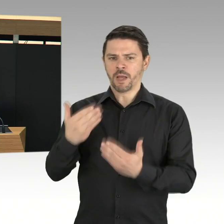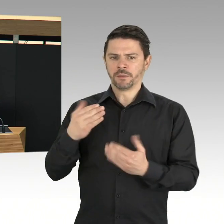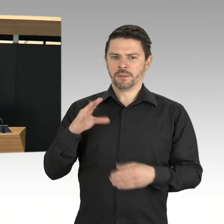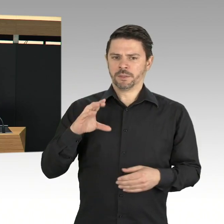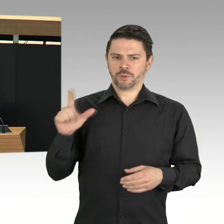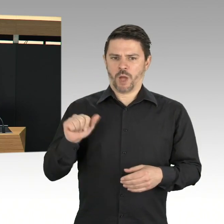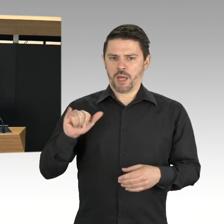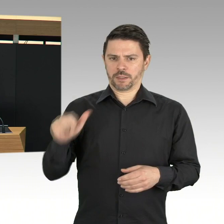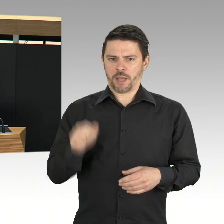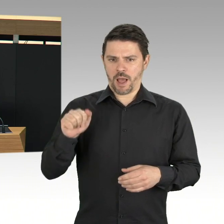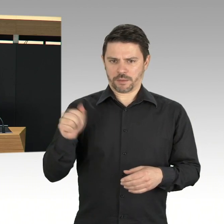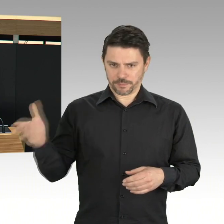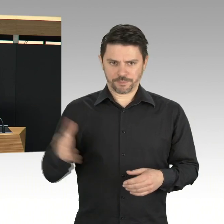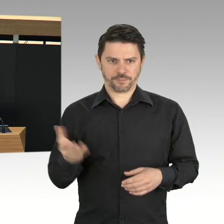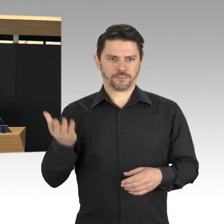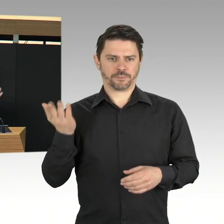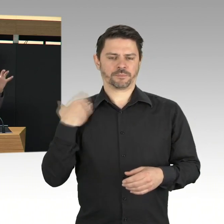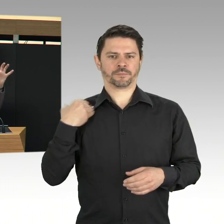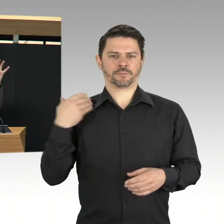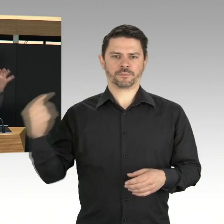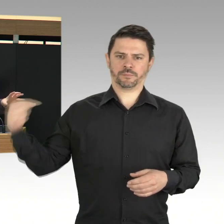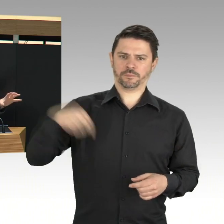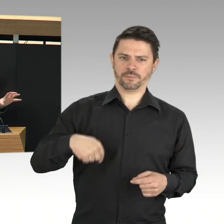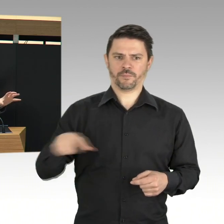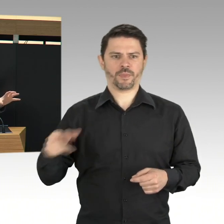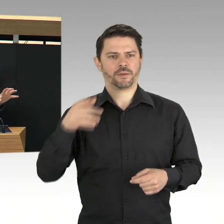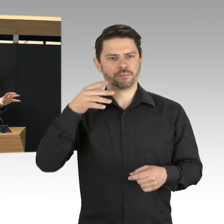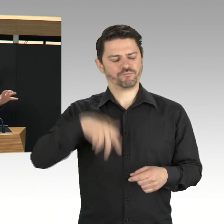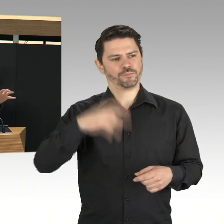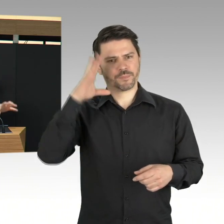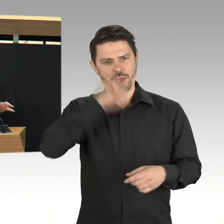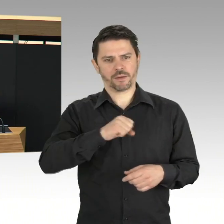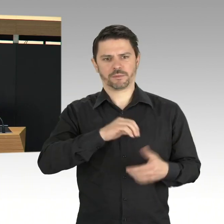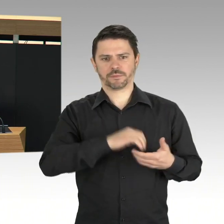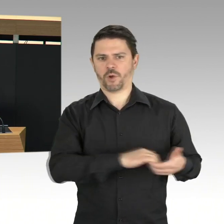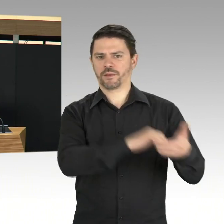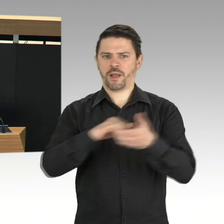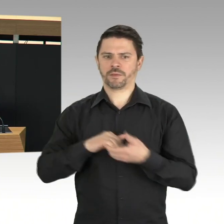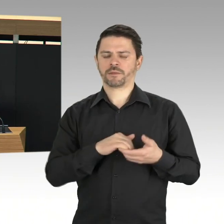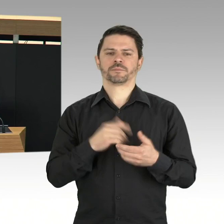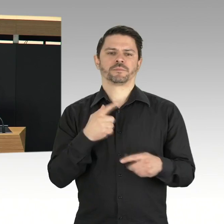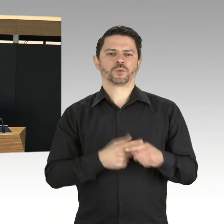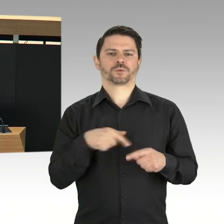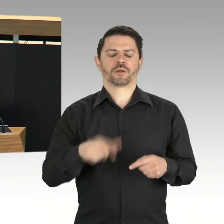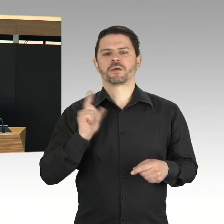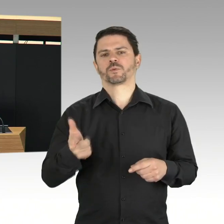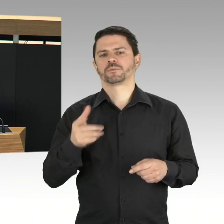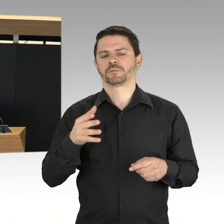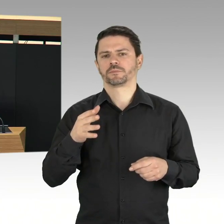und der Bezahlbarkeit von Mieten. Wer also Obdachlosigkeit bekämpfen will, der muss über den Mietendeckel sprechen.